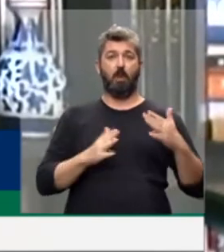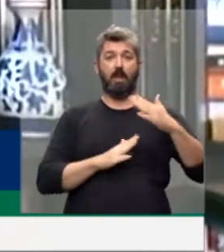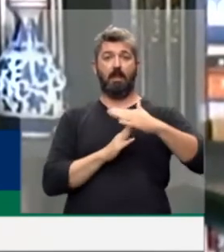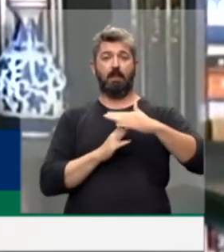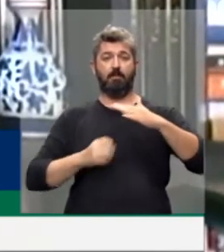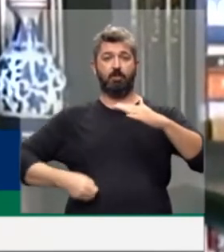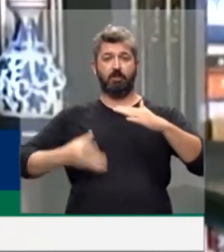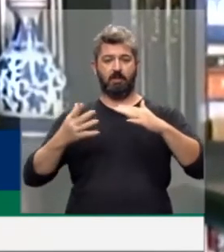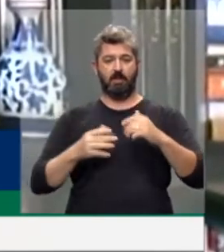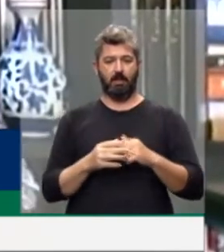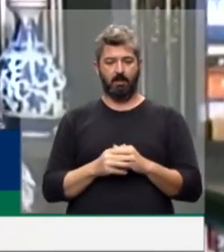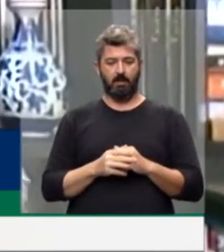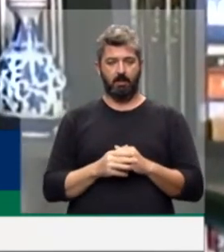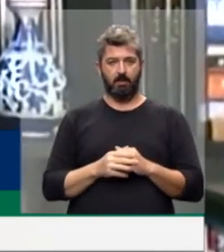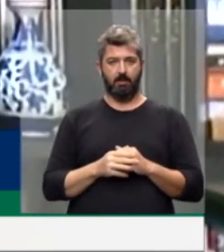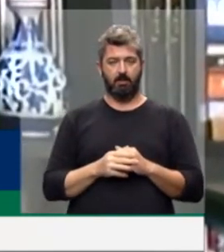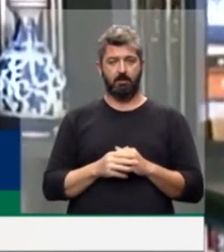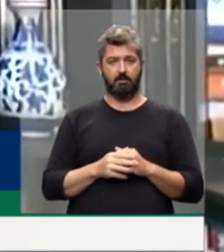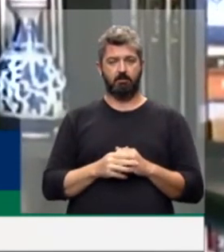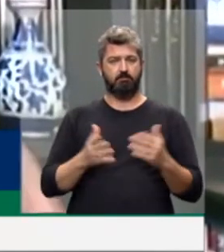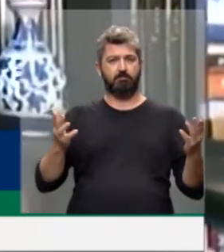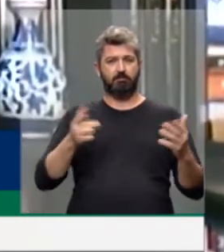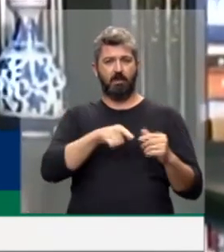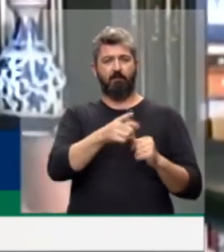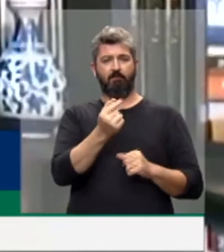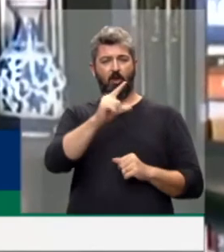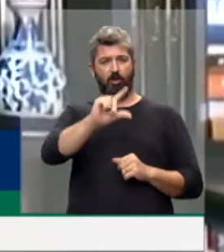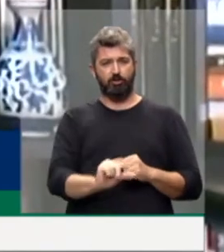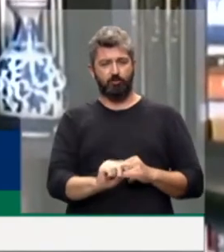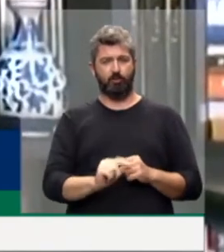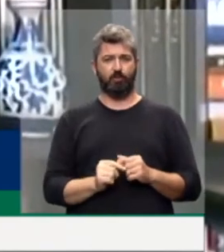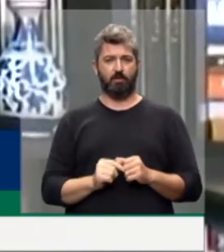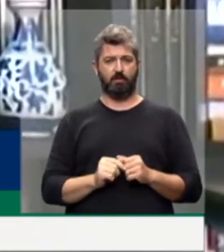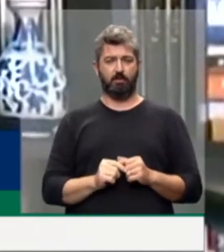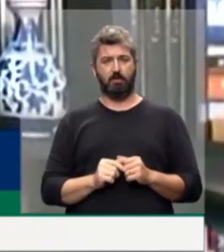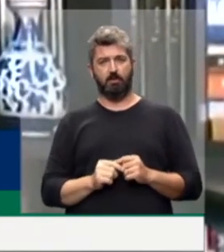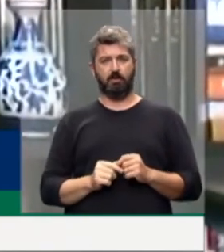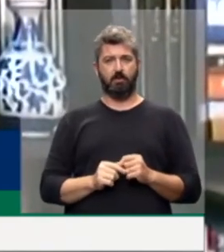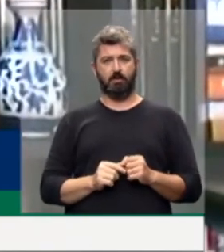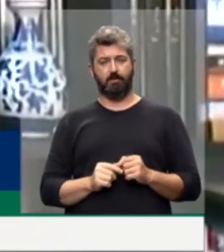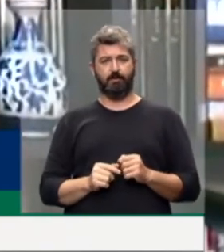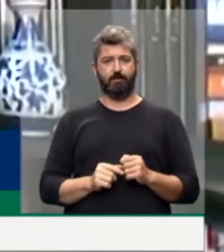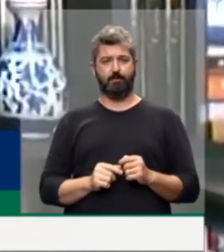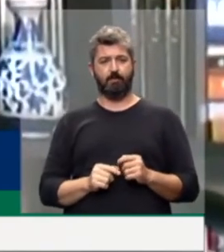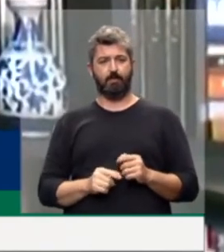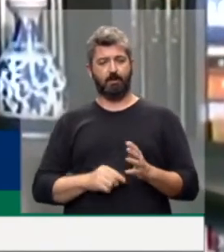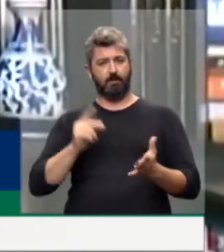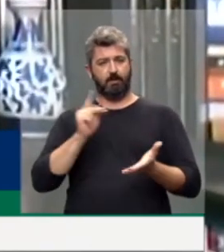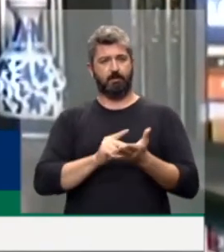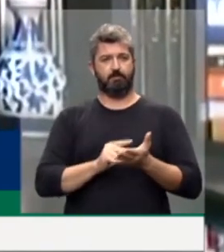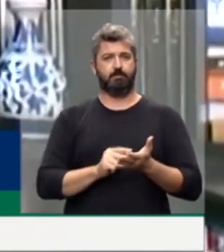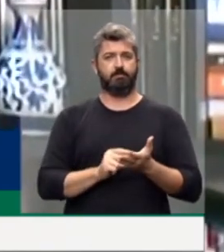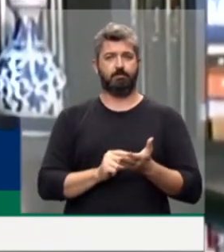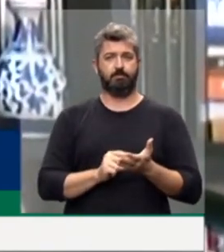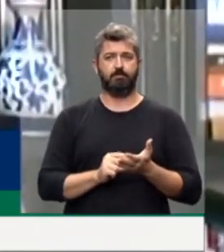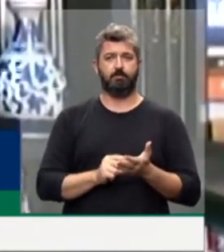SUBSÍDIOS EM USINAS E DIGA QUE JÁ ESTÃO SUBMETIDAS AO TETO DE GASTOS, DIMINUINDO